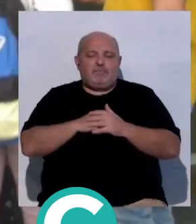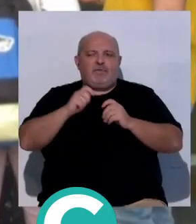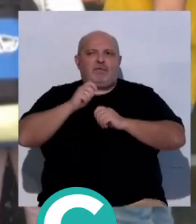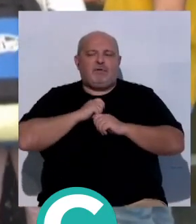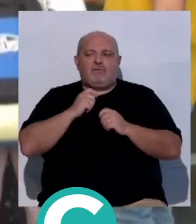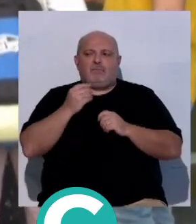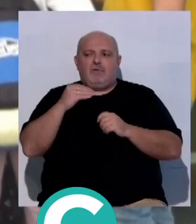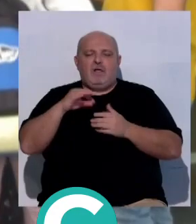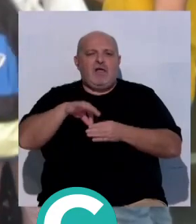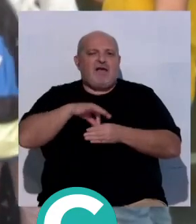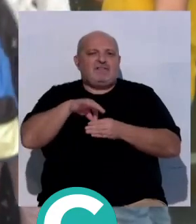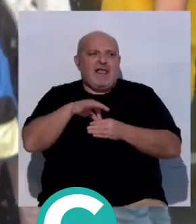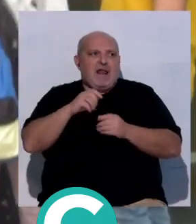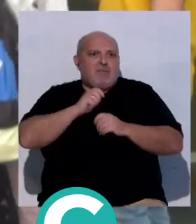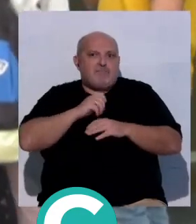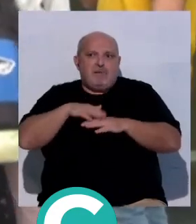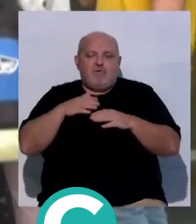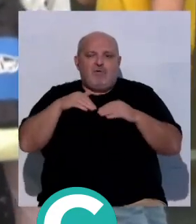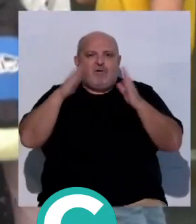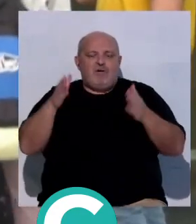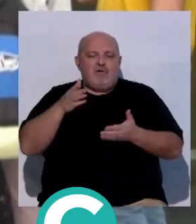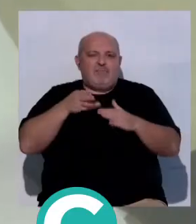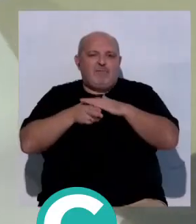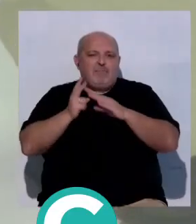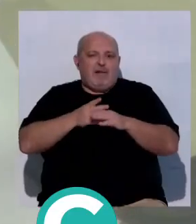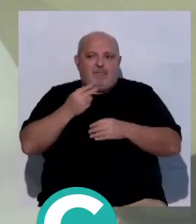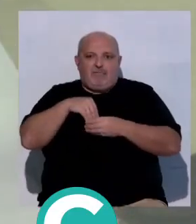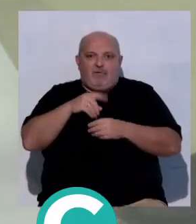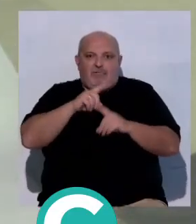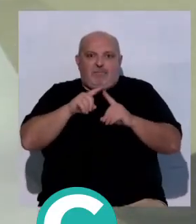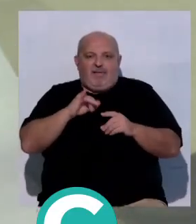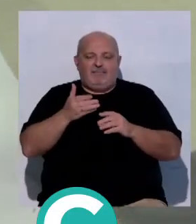aquí una cafetería o algo porque es que estamos de caf escaso Aunque en este caso han realizado